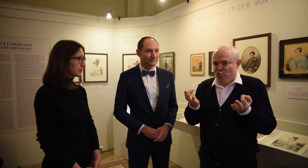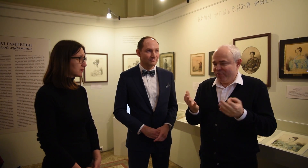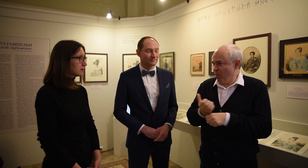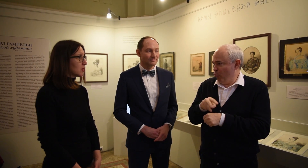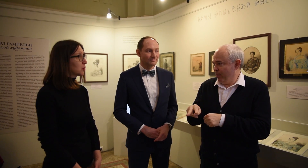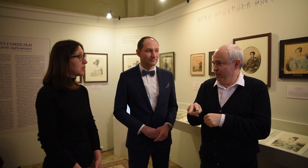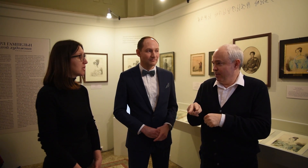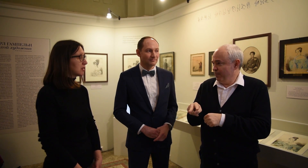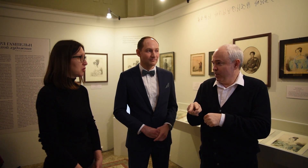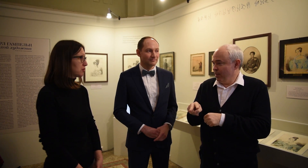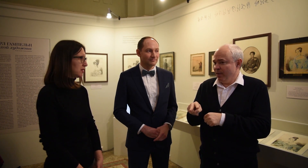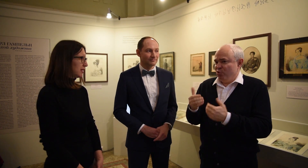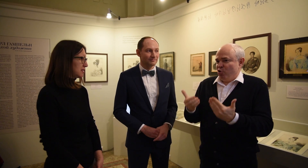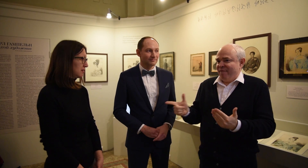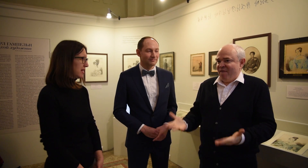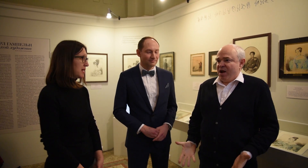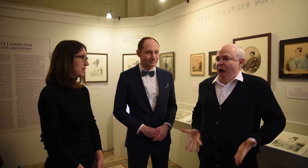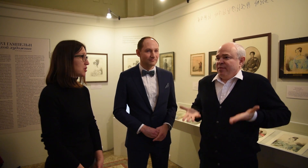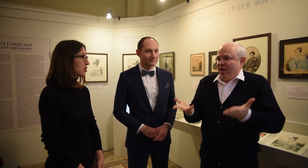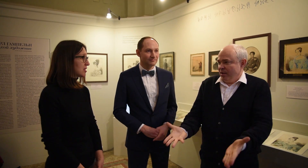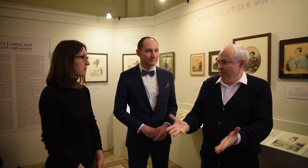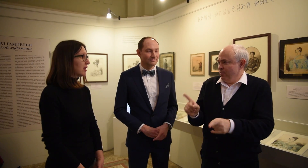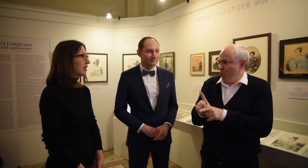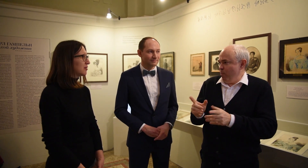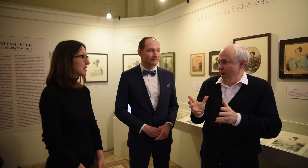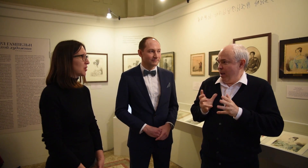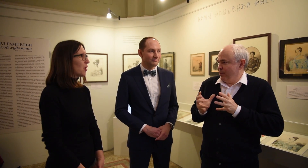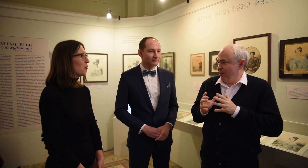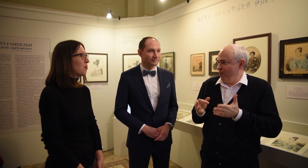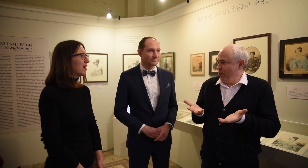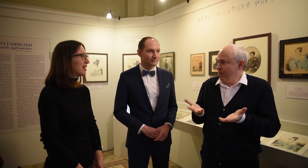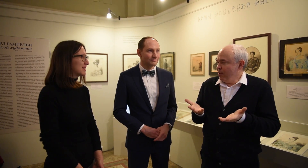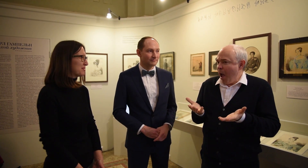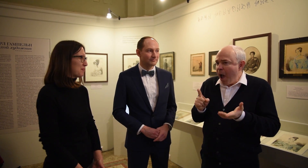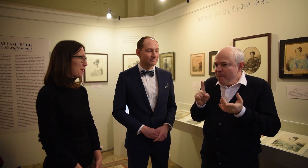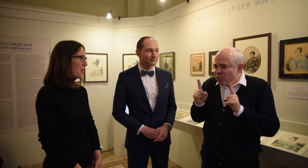Но я никогда ничего не находил. И сейчас вы выкладываете такое богатство!